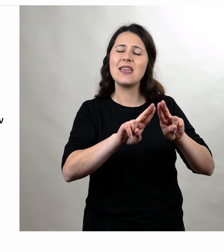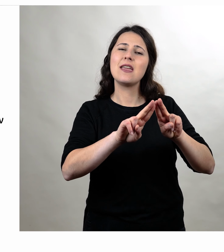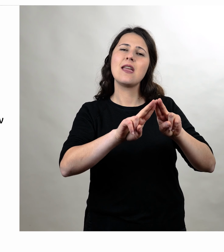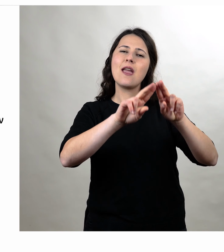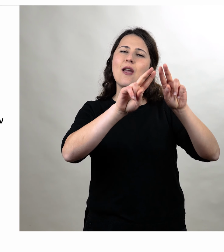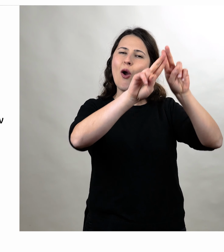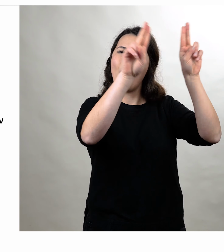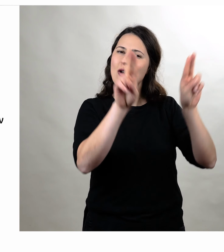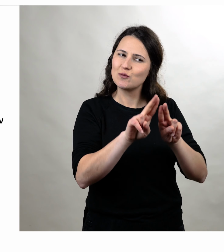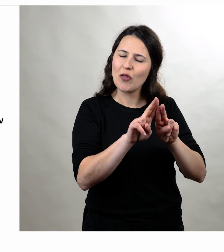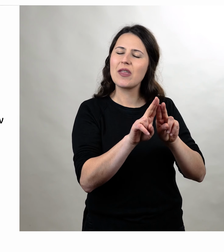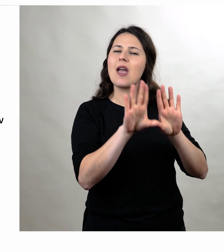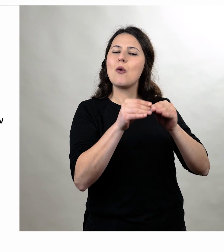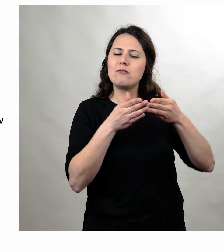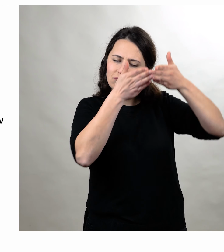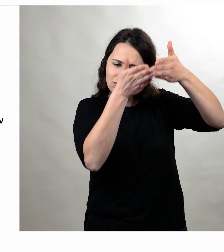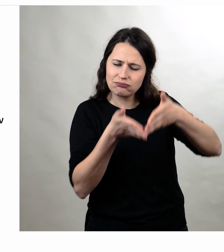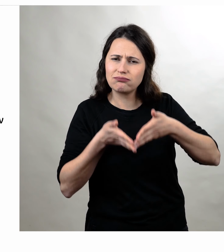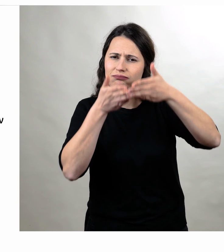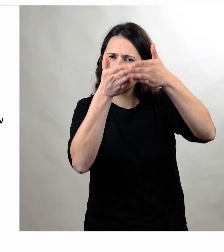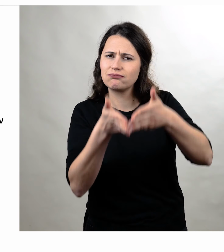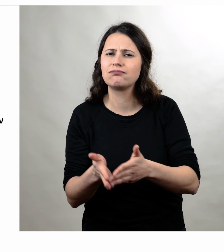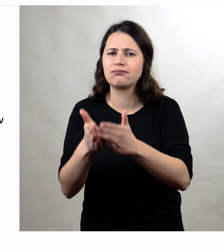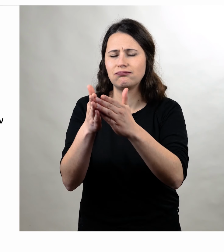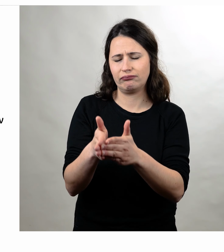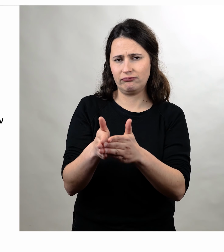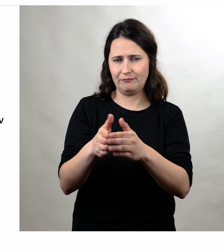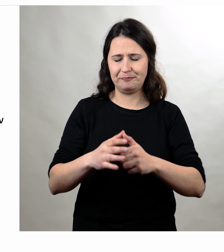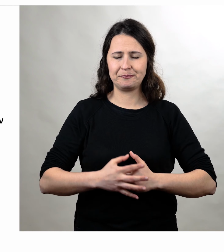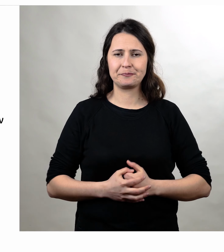Κανό και κανό ειδικού τύπου